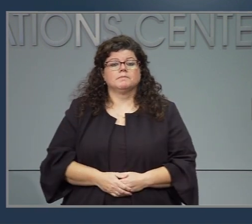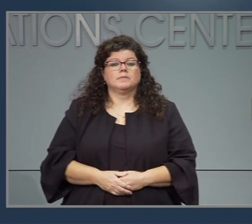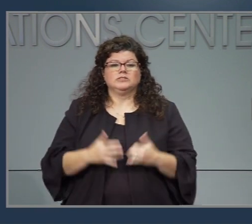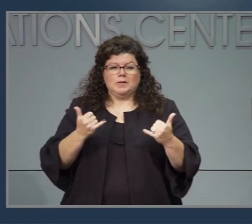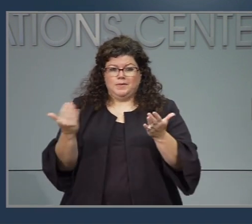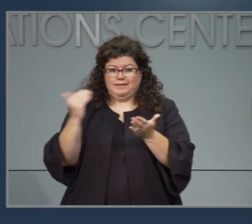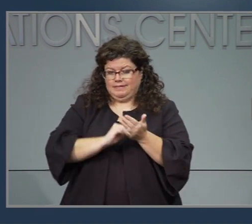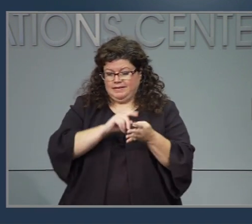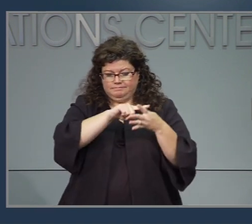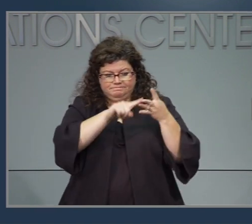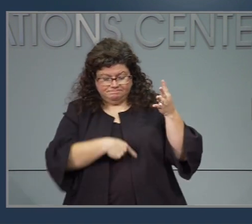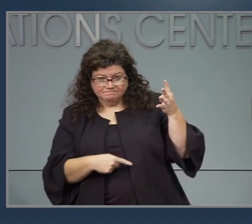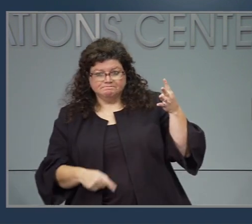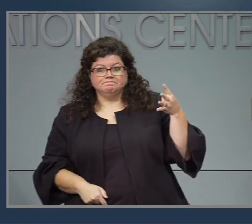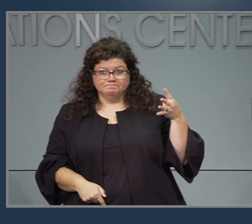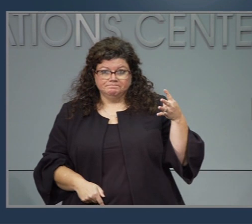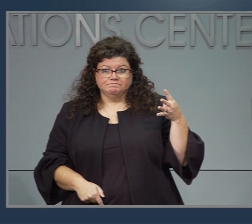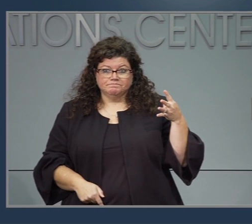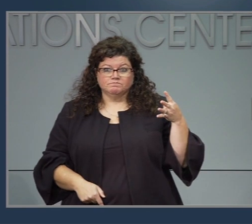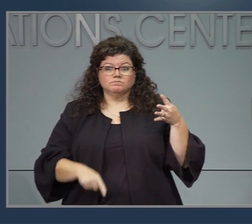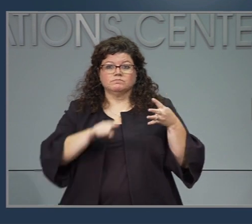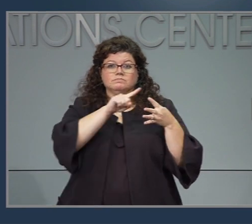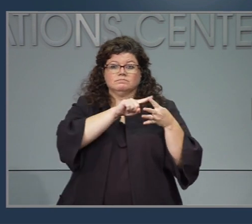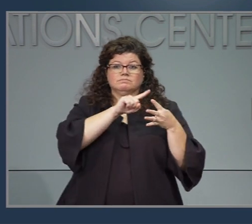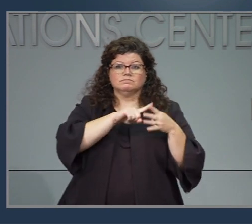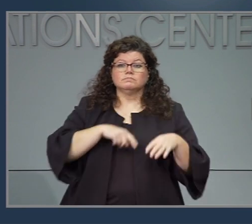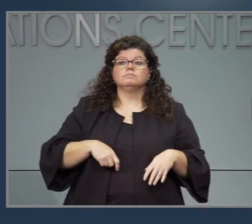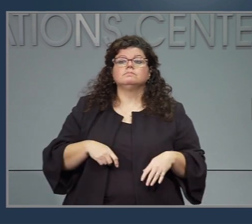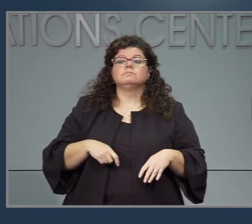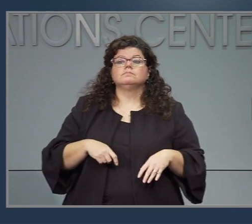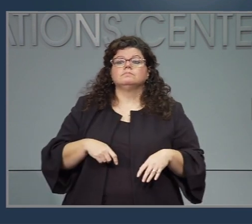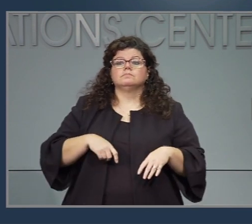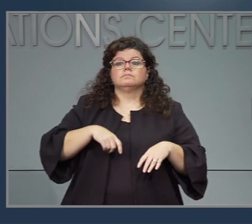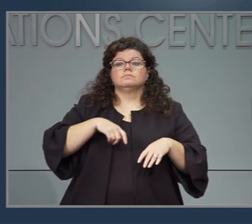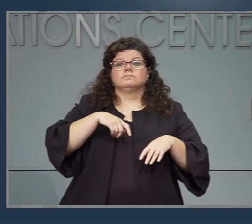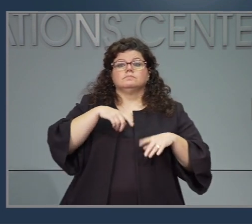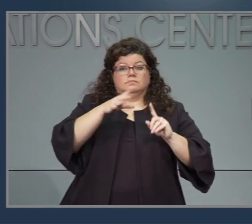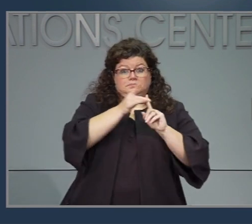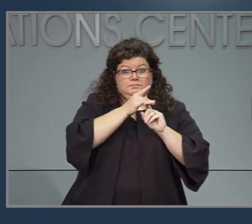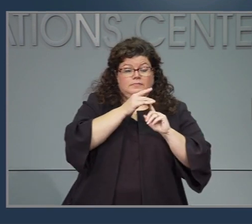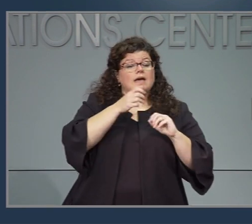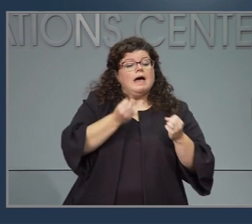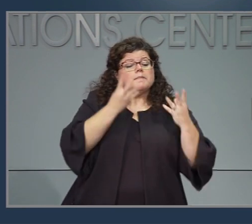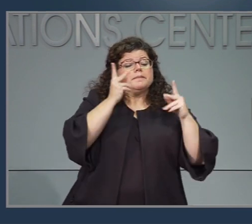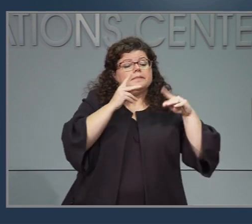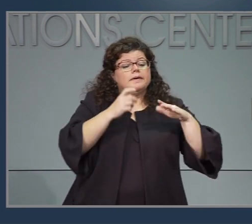está nivel nada y tenemos capacidad y hospitales. Así que los datos de vigilancias y verán un poco